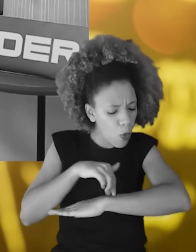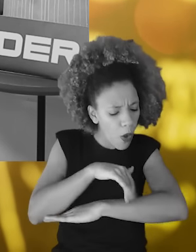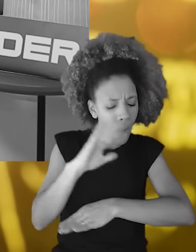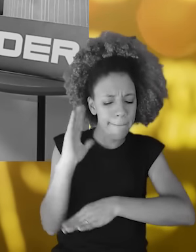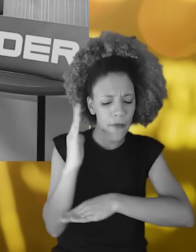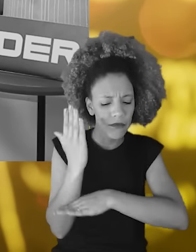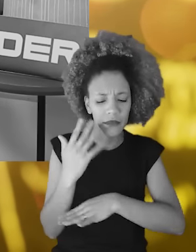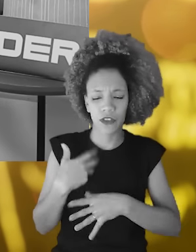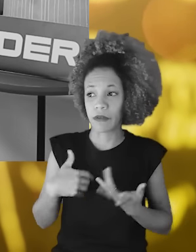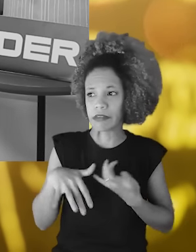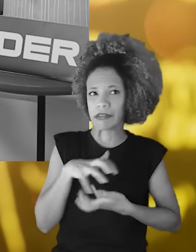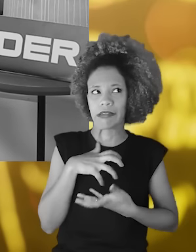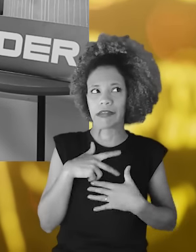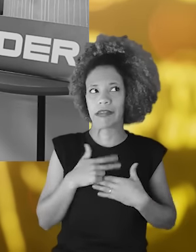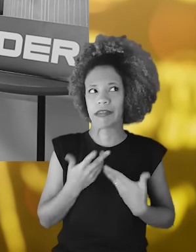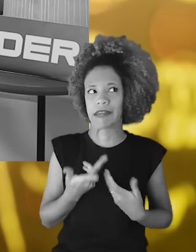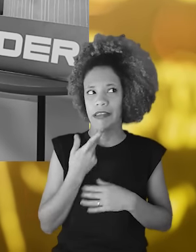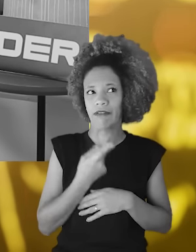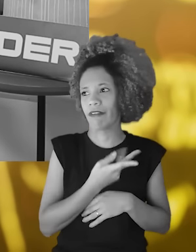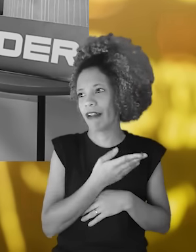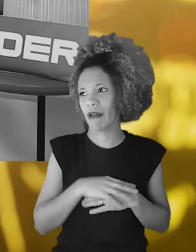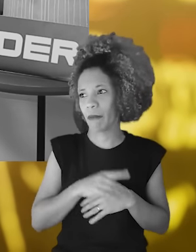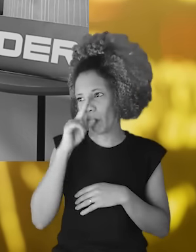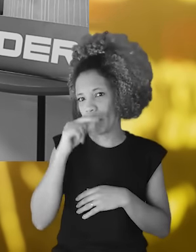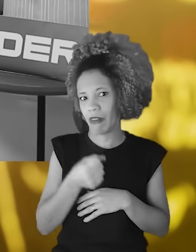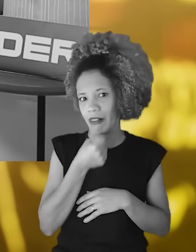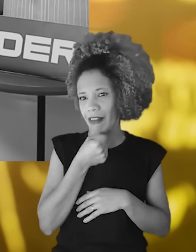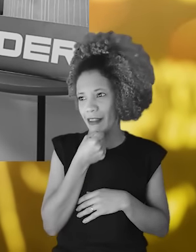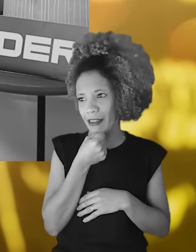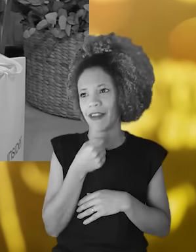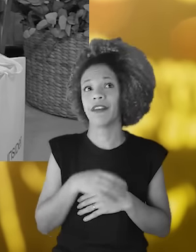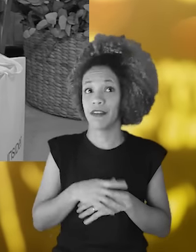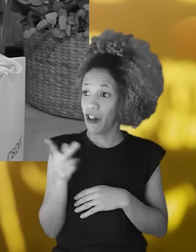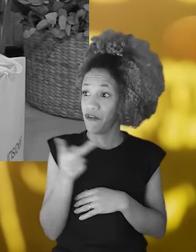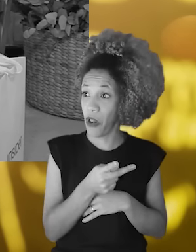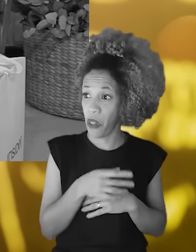tá E aí ficou ma climão né Porque pô vai falar ISO pro Luciano rook Cara ele falou é el falou